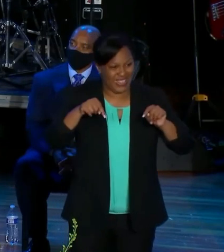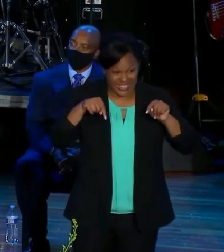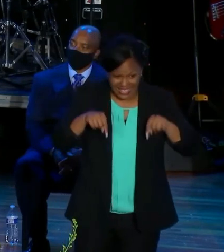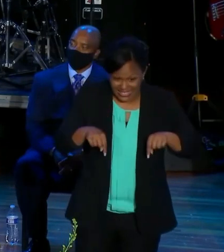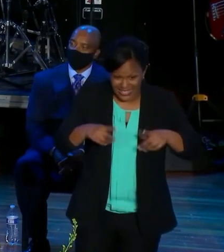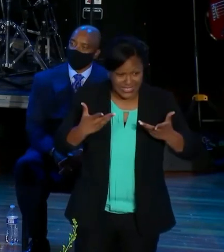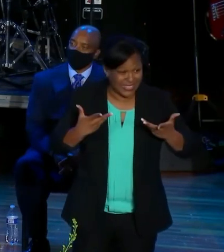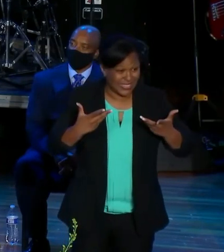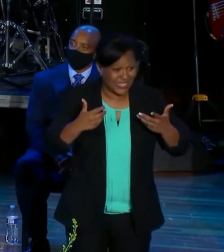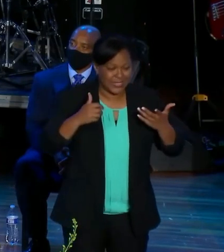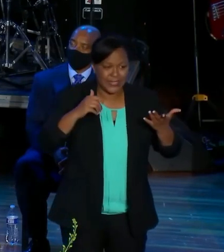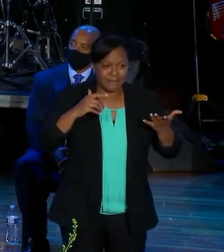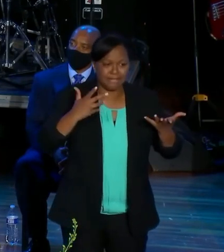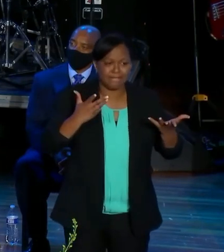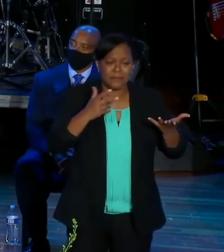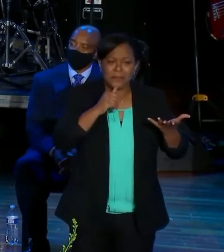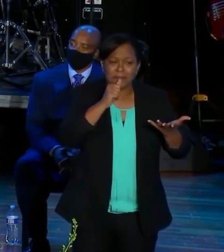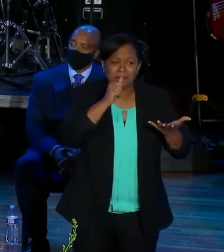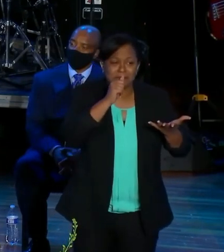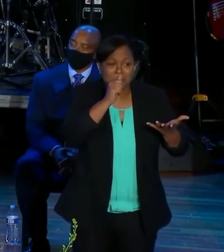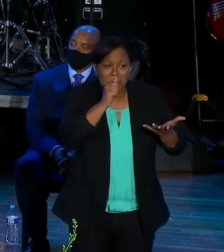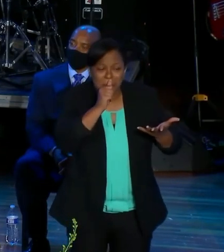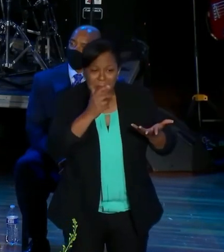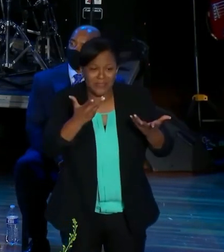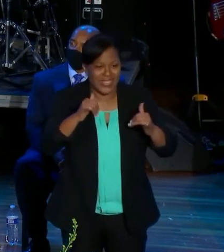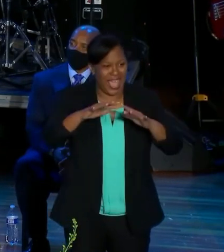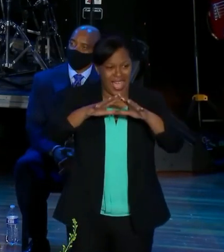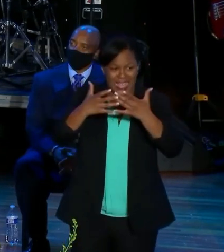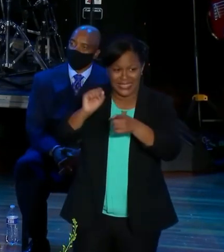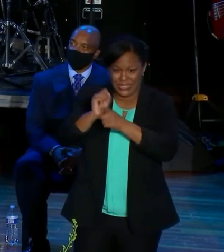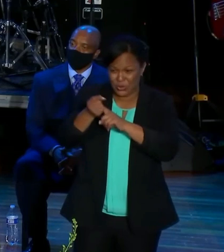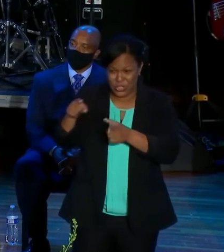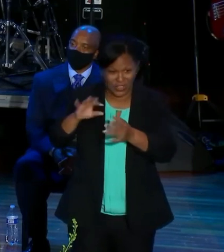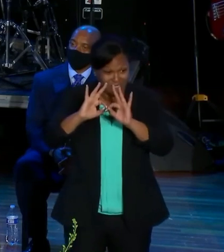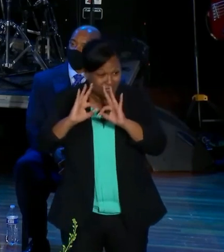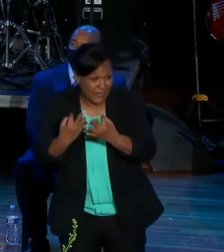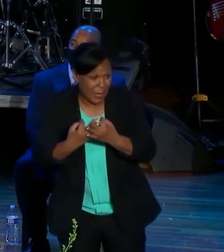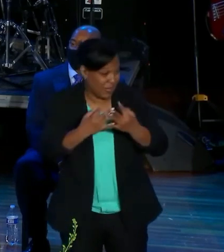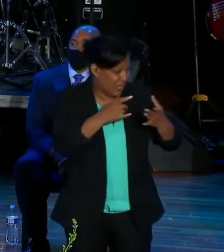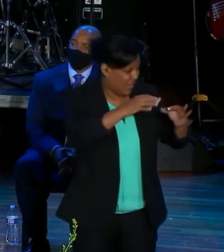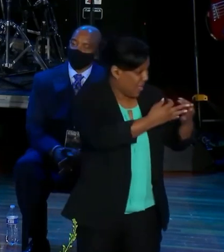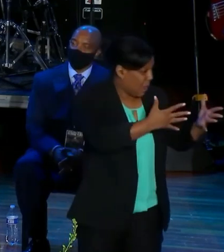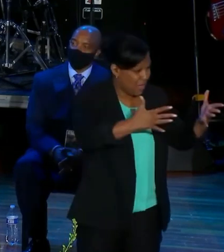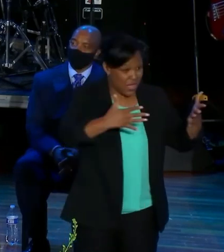till Minneapolis - följer du med ?" Hon sa:"Rev. Al, jag har redan packat, säg bara!"